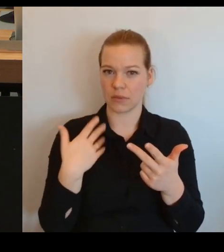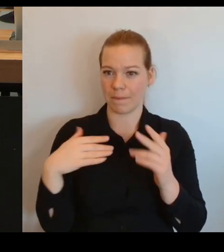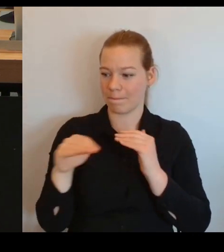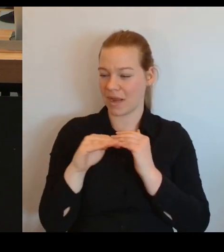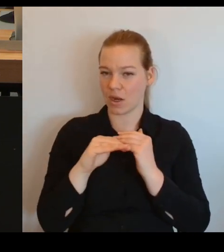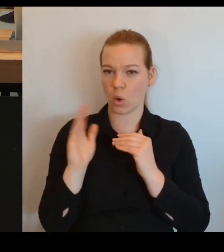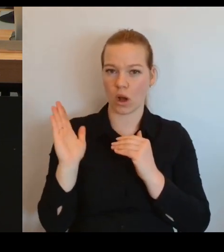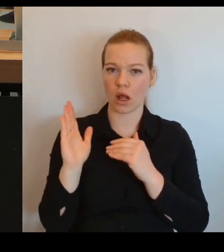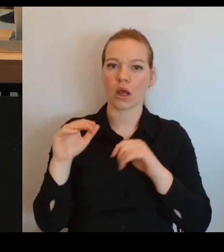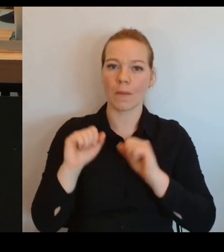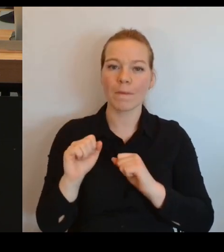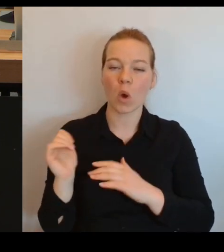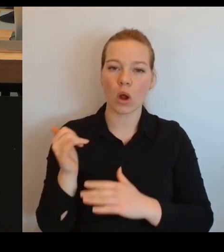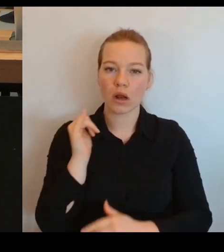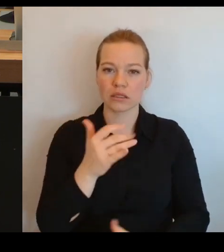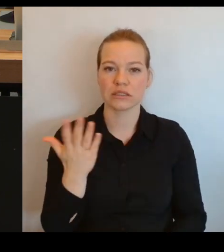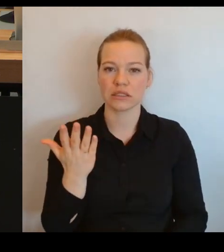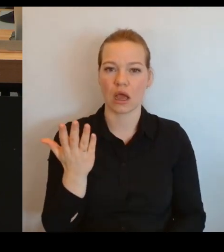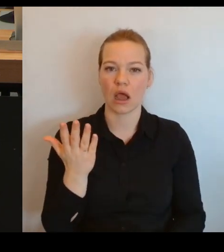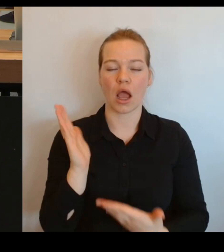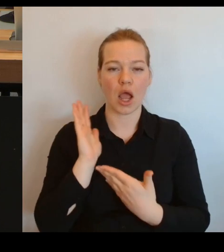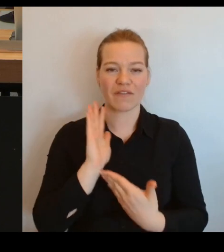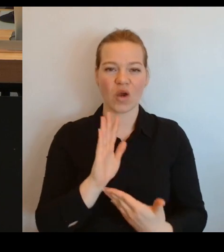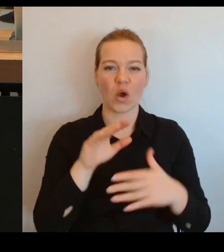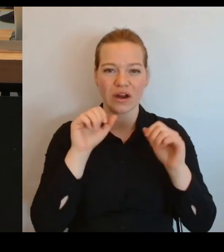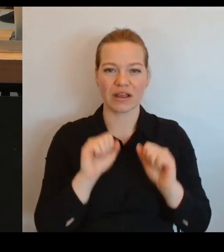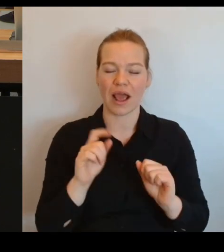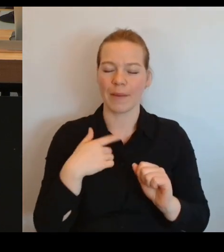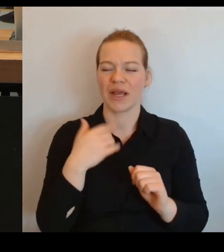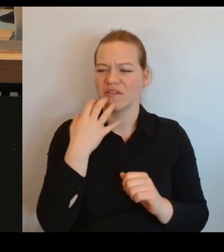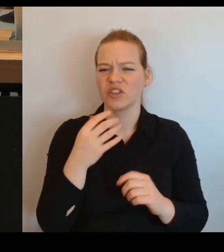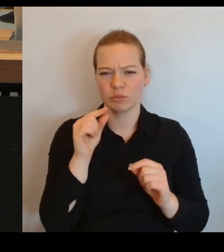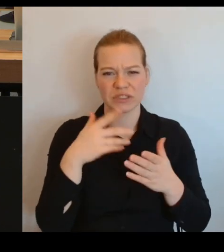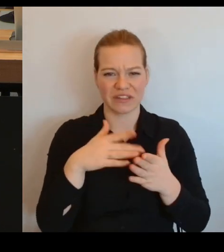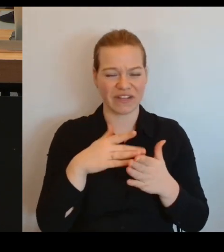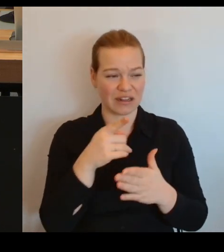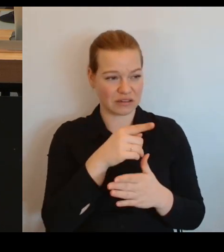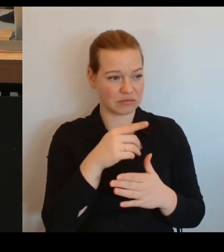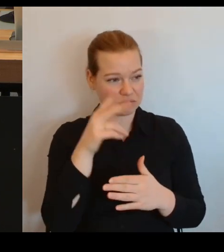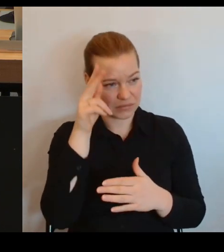Herr Schneider, wenn Sie sich beruhigen, wenn Sie sich beruhigen, machen wir weiter. Und das geht ja nicht auf meine Zeit.